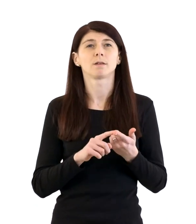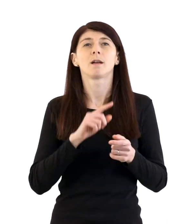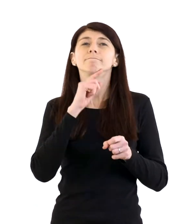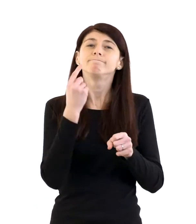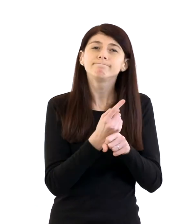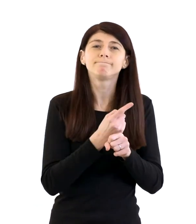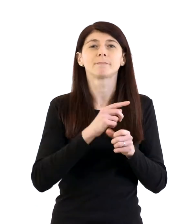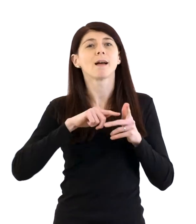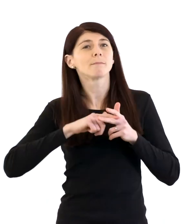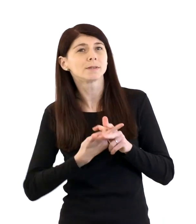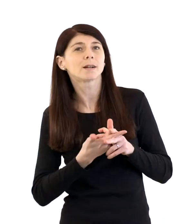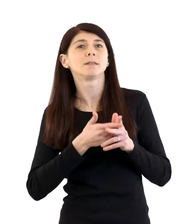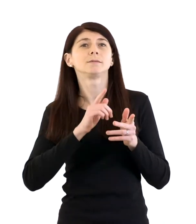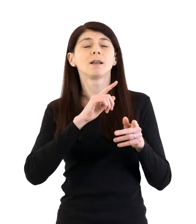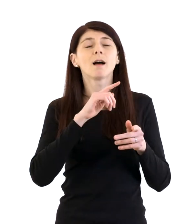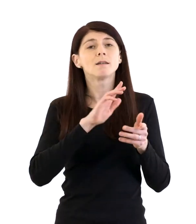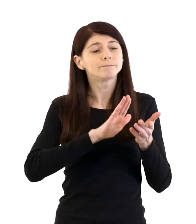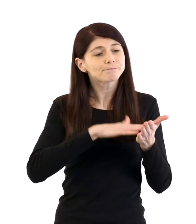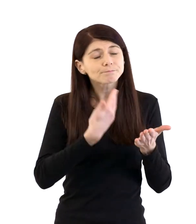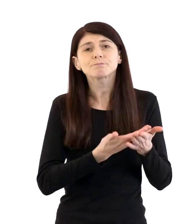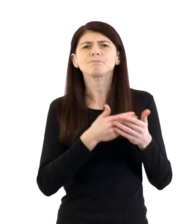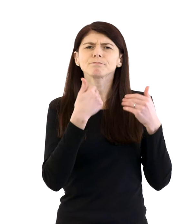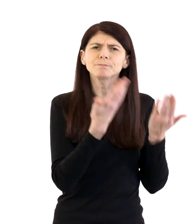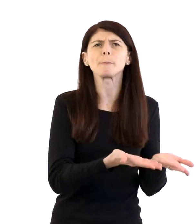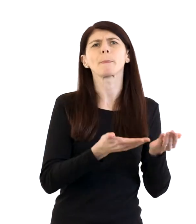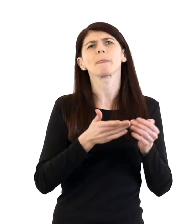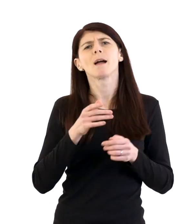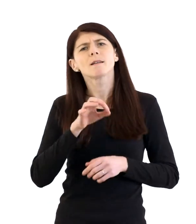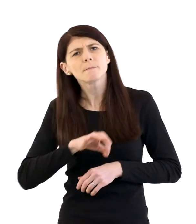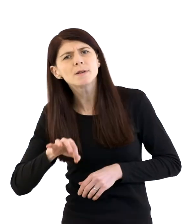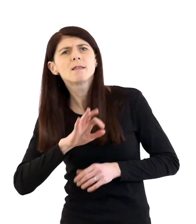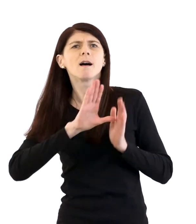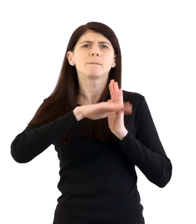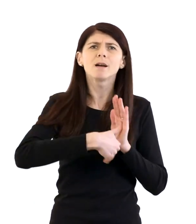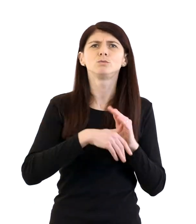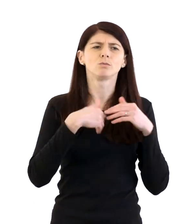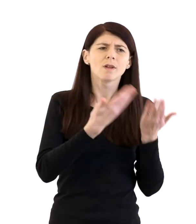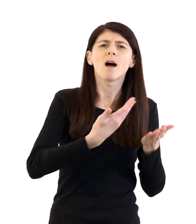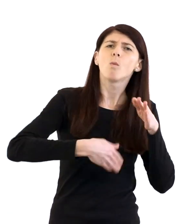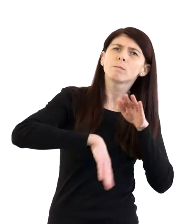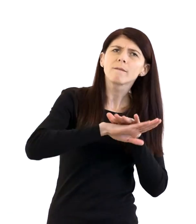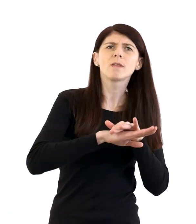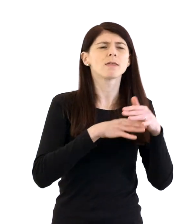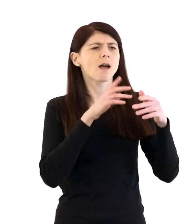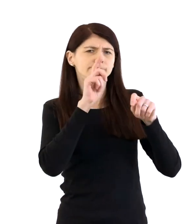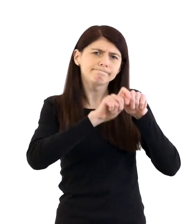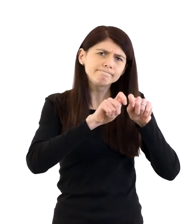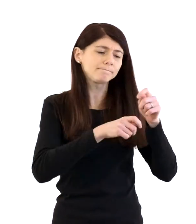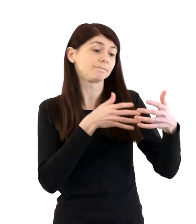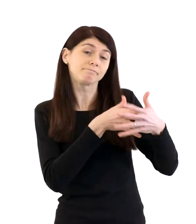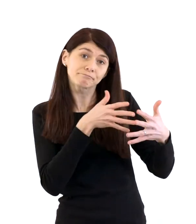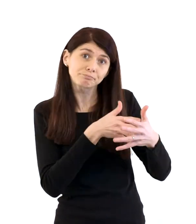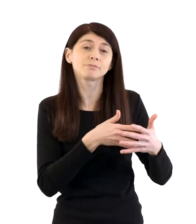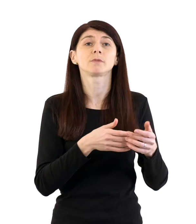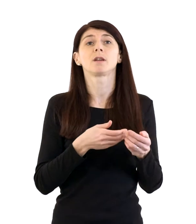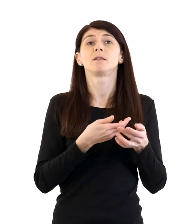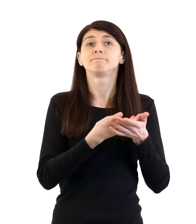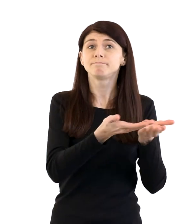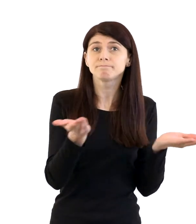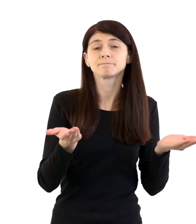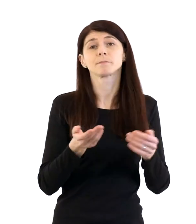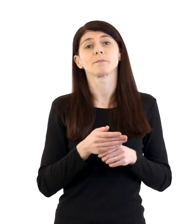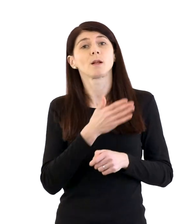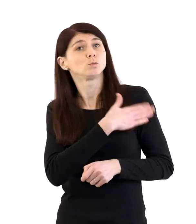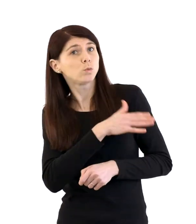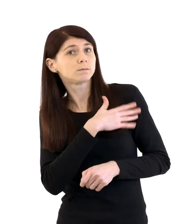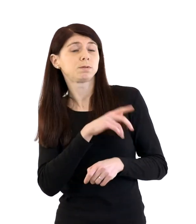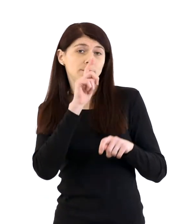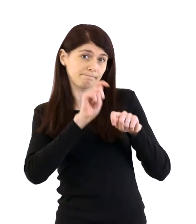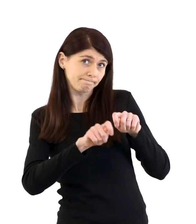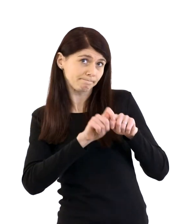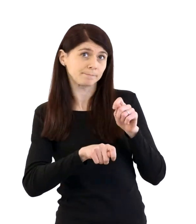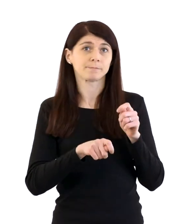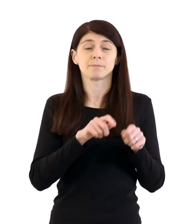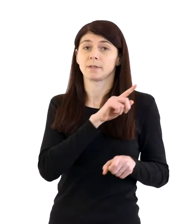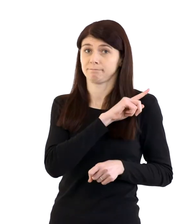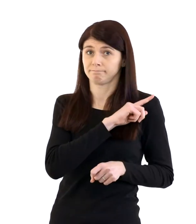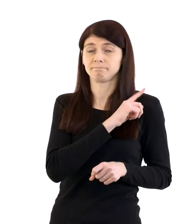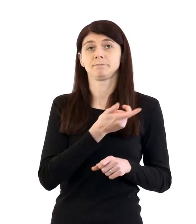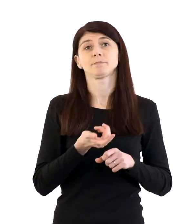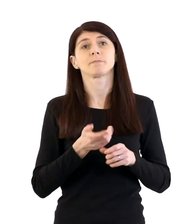wydawanie decyzji administracyjnych (np. miasto, gmina, powiat) - uprawnienia nadzorcze i kontrolne wykonywane przez służby, inspekcje i straże